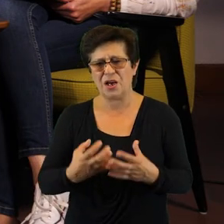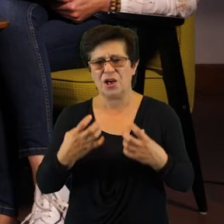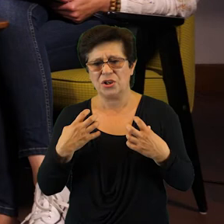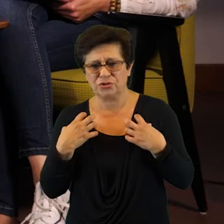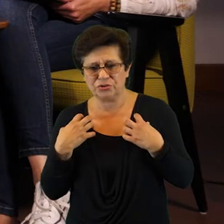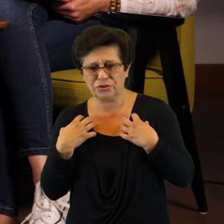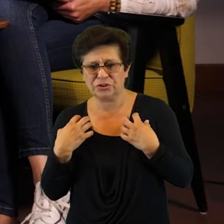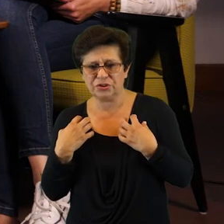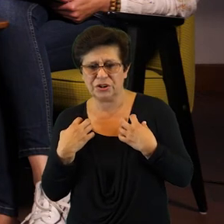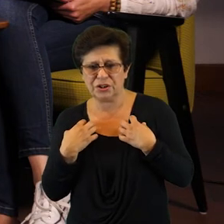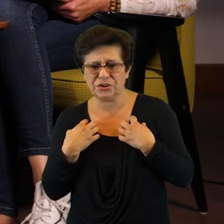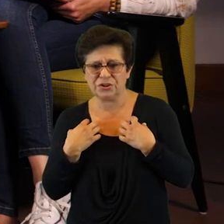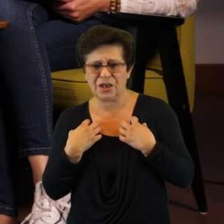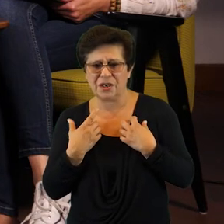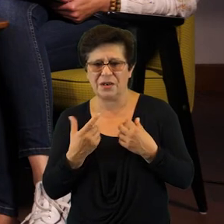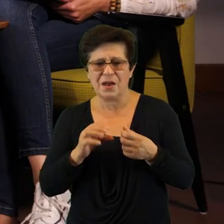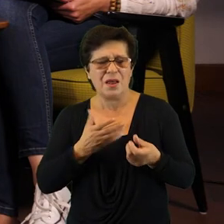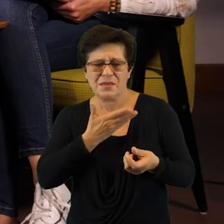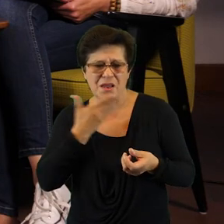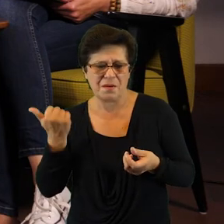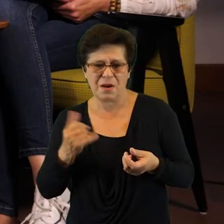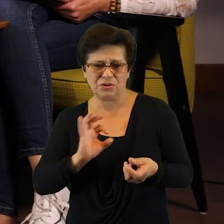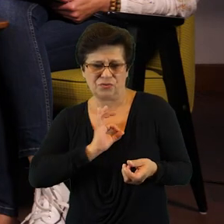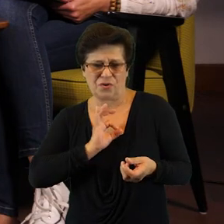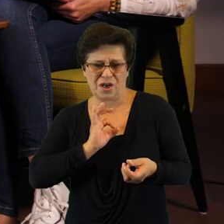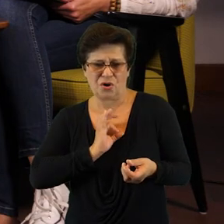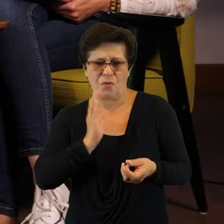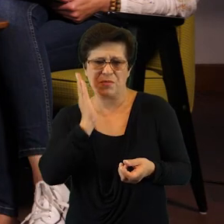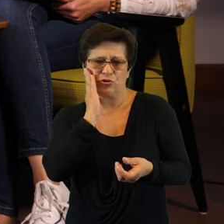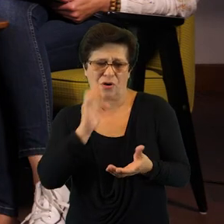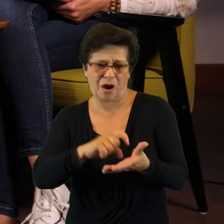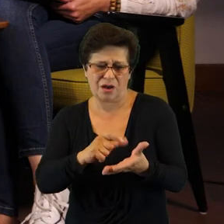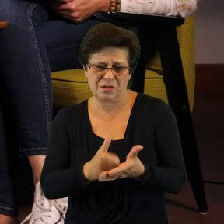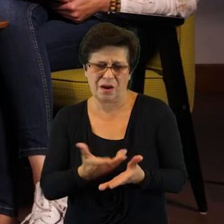Bardzo długo mieszka w hotelu, nie ma swojego mieszkania. Wynajmuje coś w rodzaju,